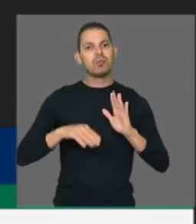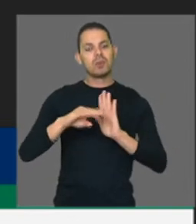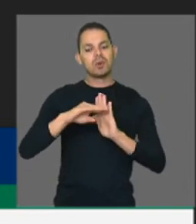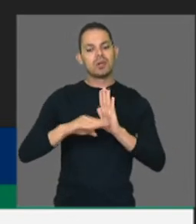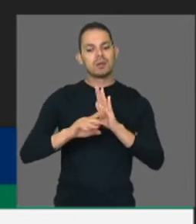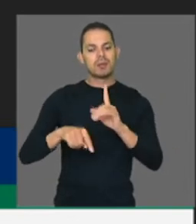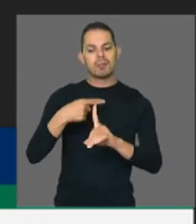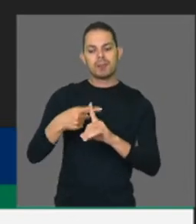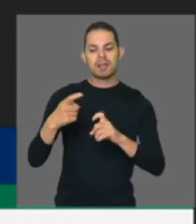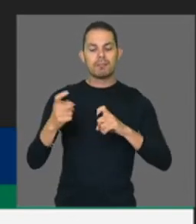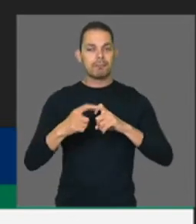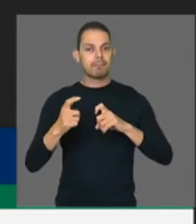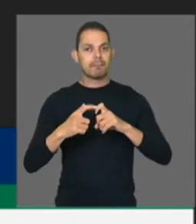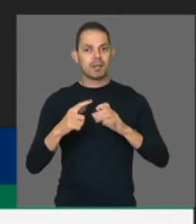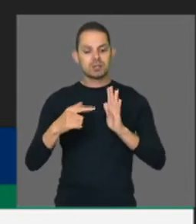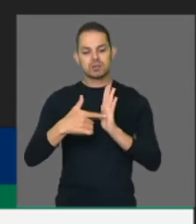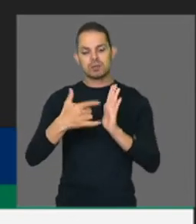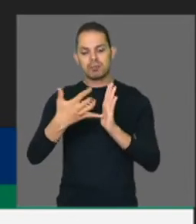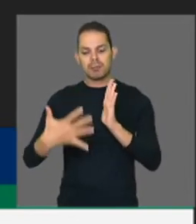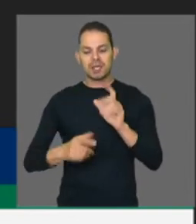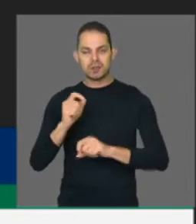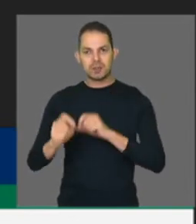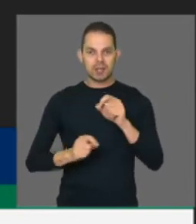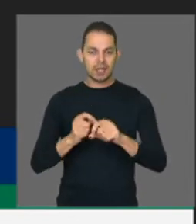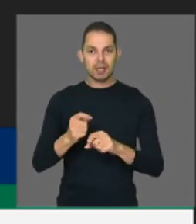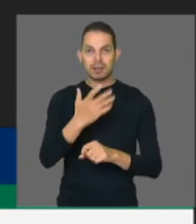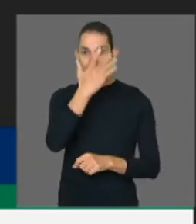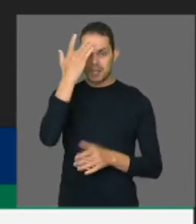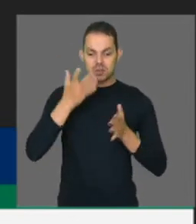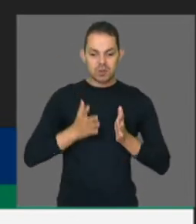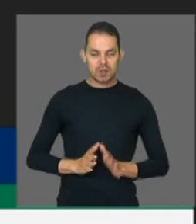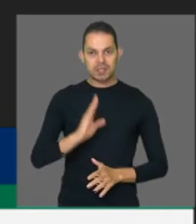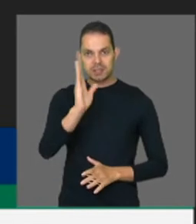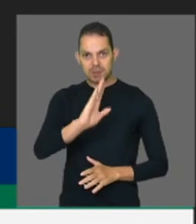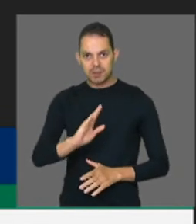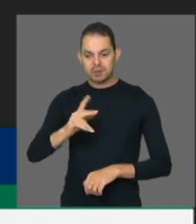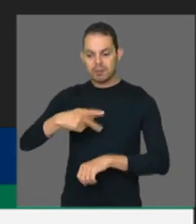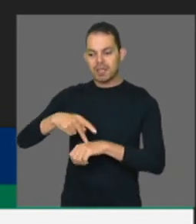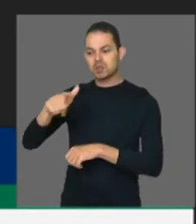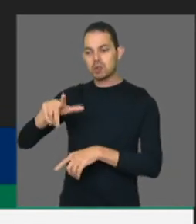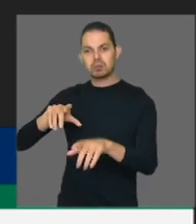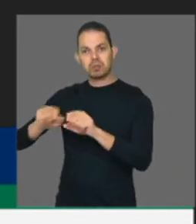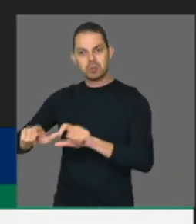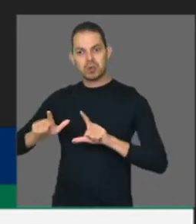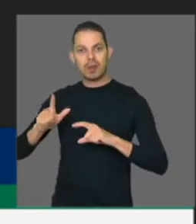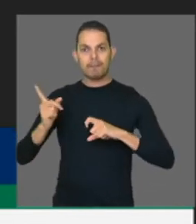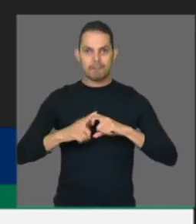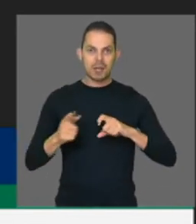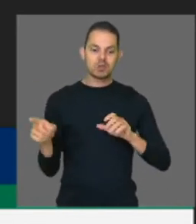MÉDICOS QUE ESTABELECE QUE QUANDO OS BRASILEIROS... NÃO PREENCHEREM TODAS AS VAGAS DO PROGRAMA AUTOMATICAMENTE SE